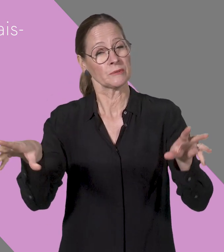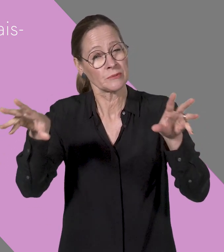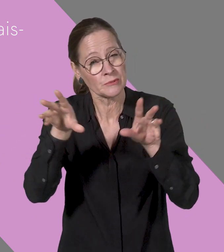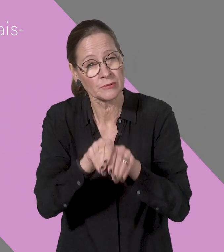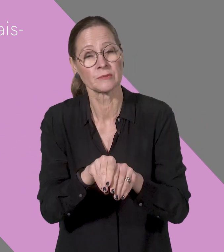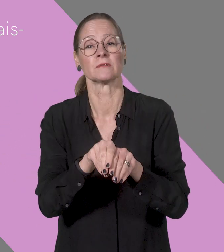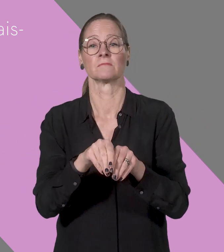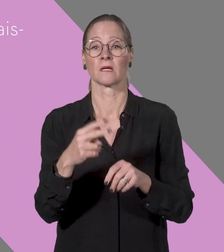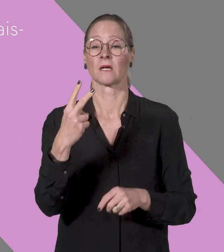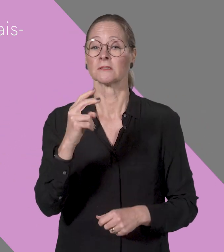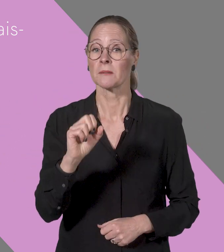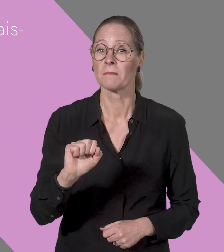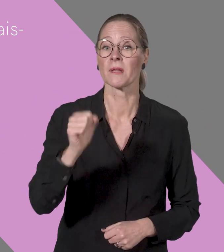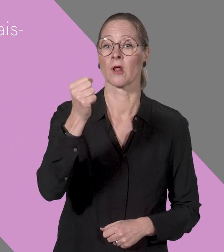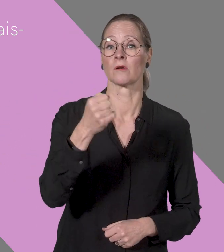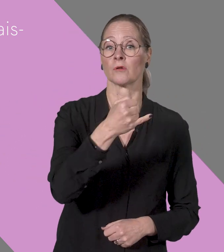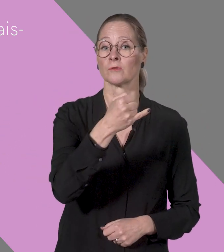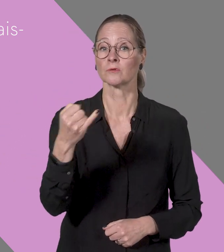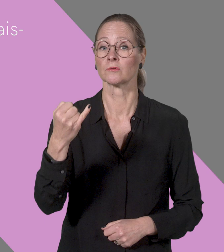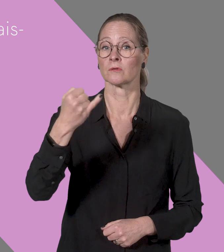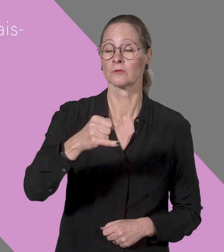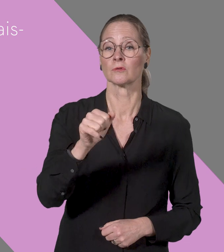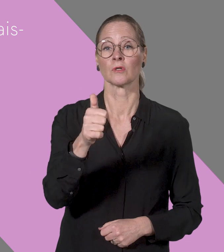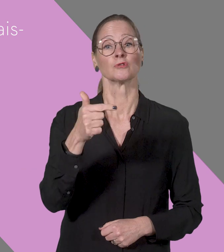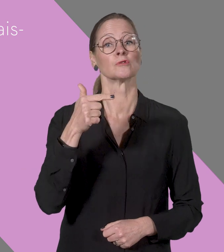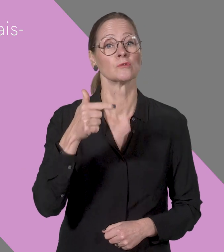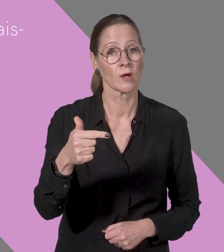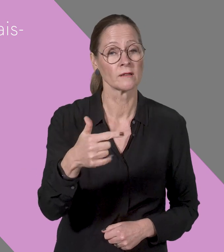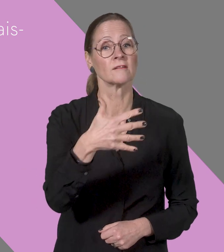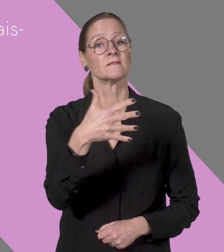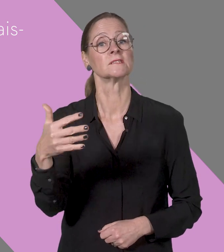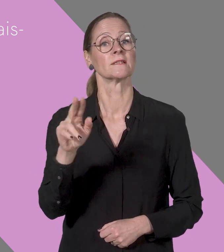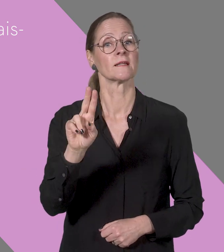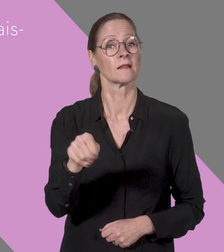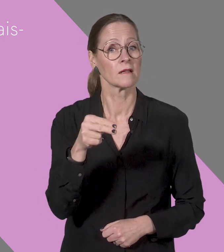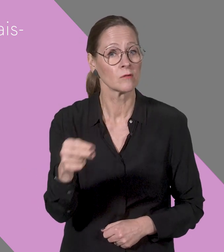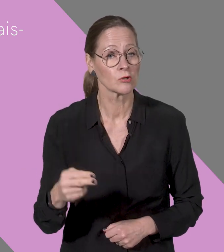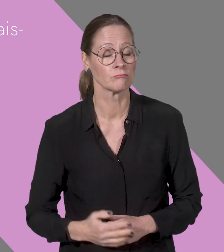yhteensä 2 669 500 €.